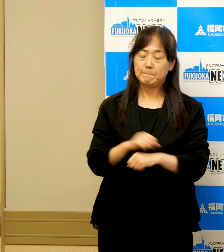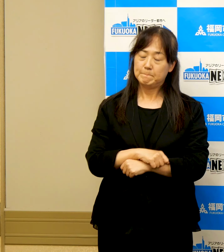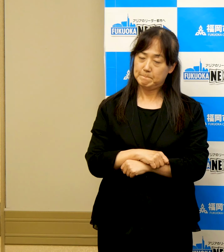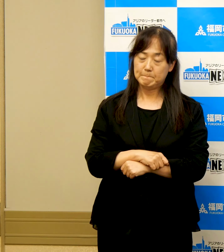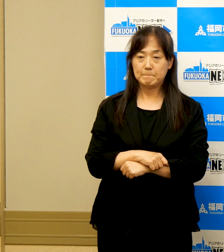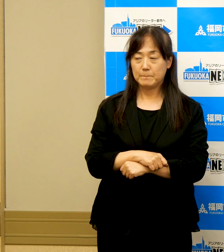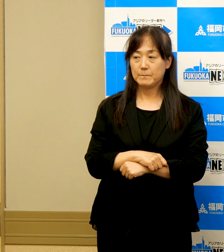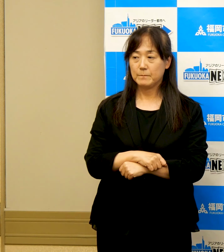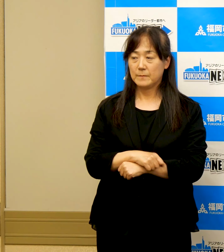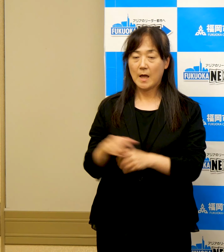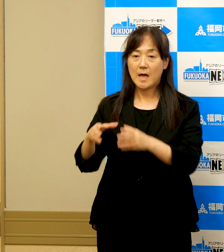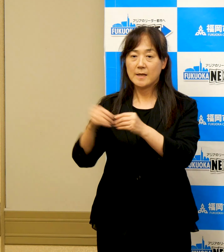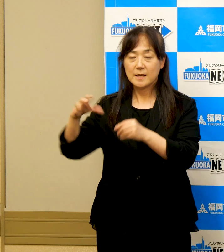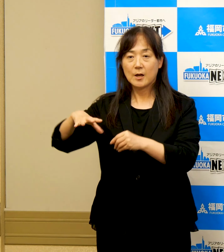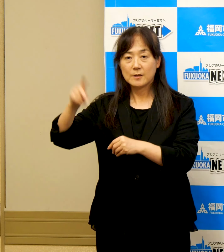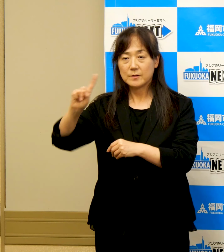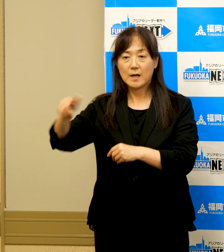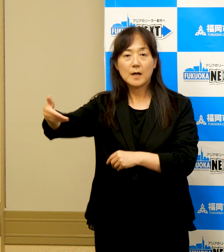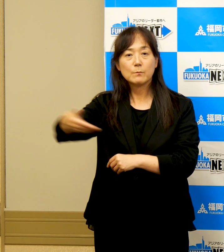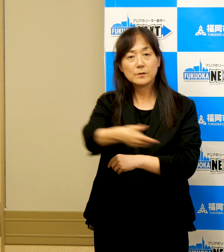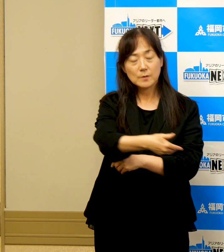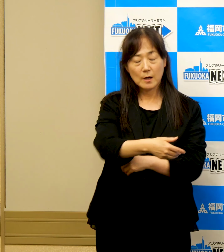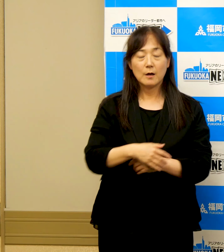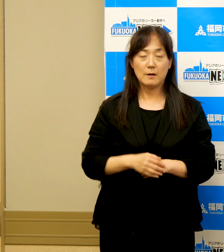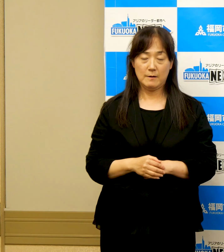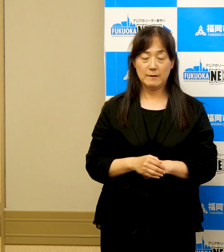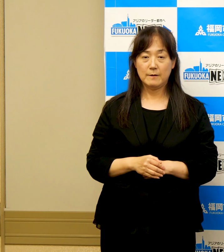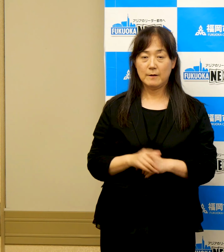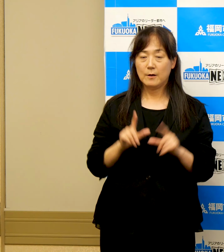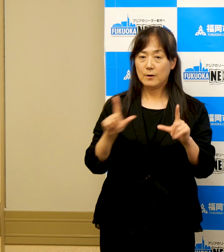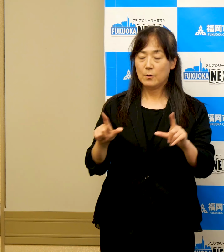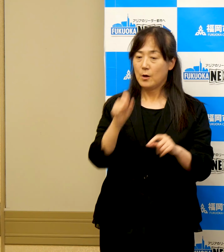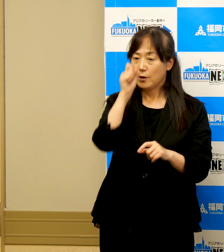(記者)もし全国初とかだったら あれだなと思いましてですね (市長)予約なし